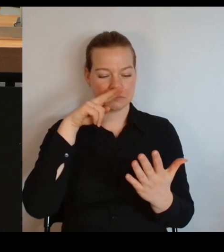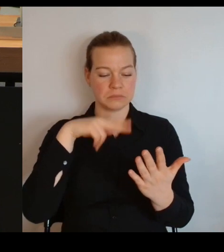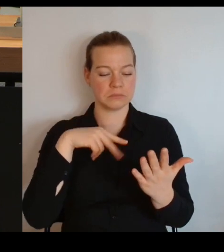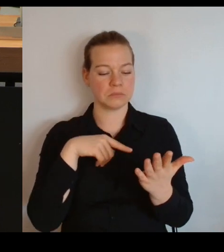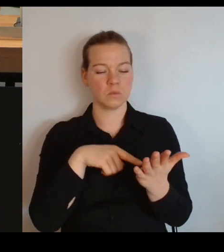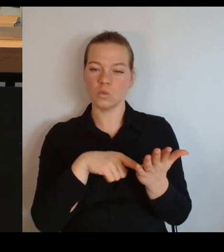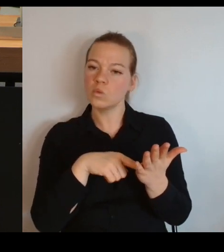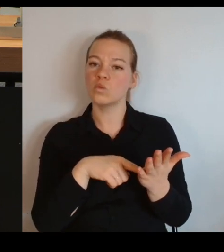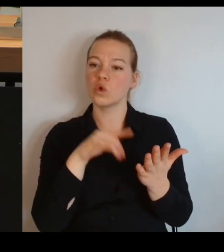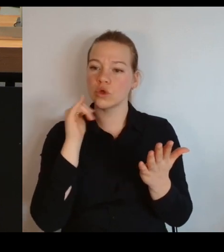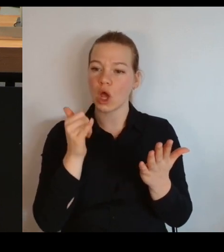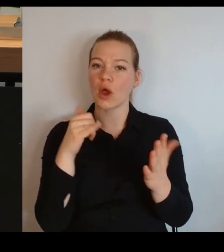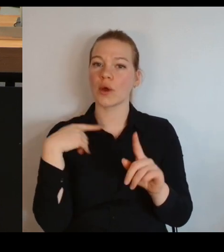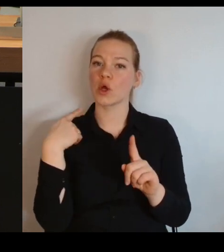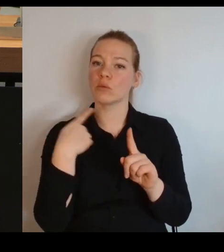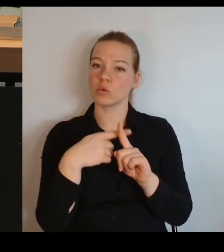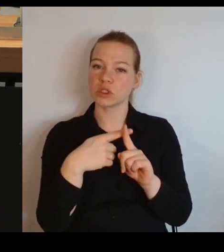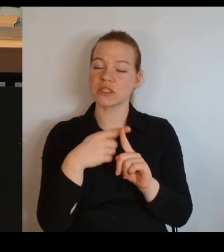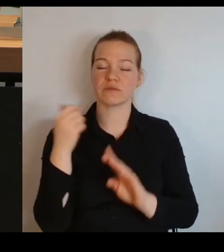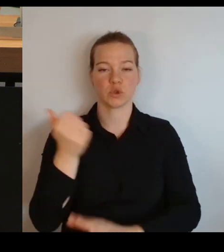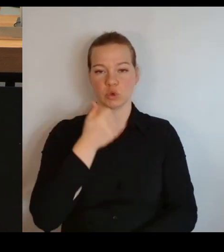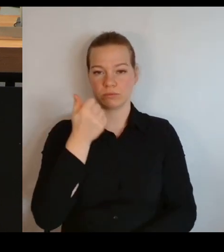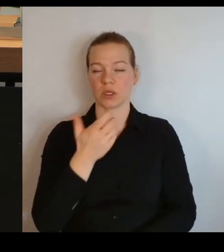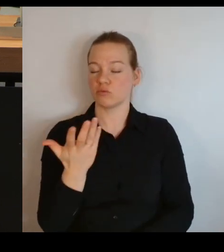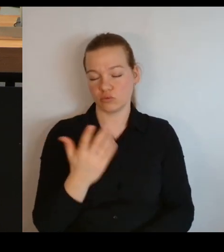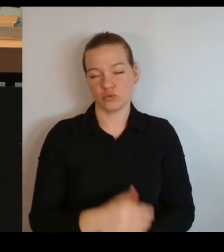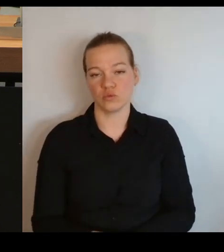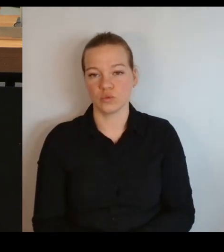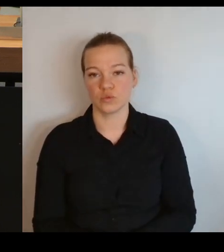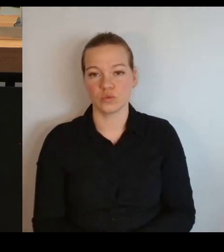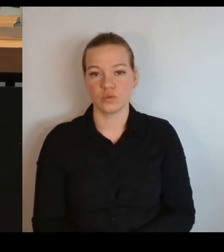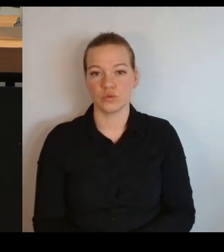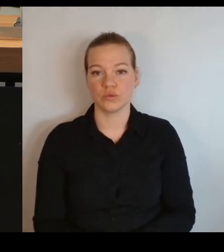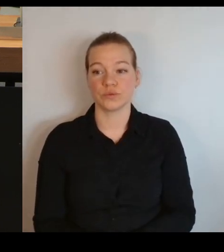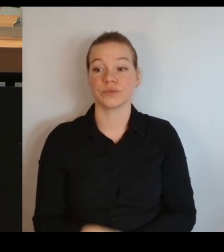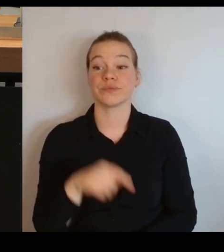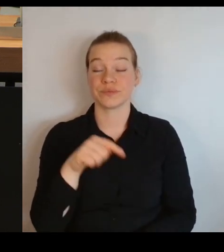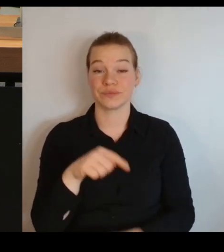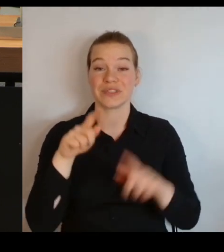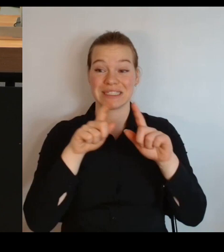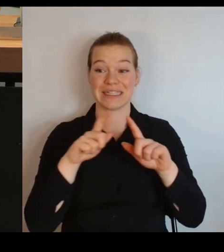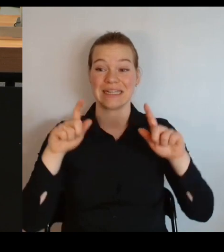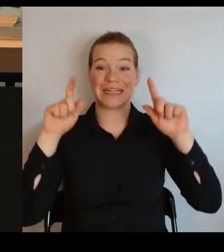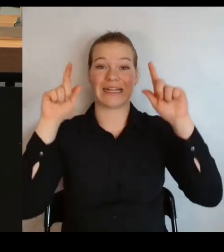Wir haben das Thema dann ja auch uns angeschaut. Im Unterausschuss Beteiligung hat